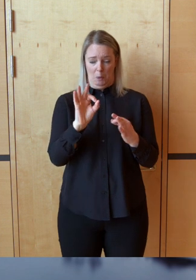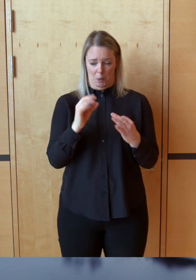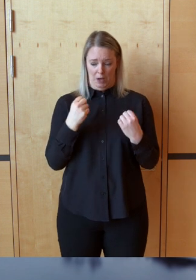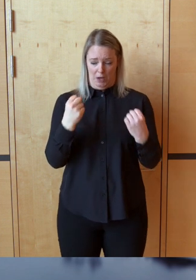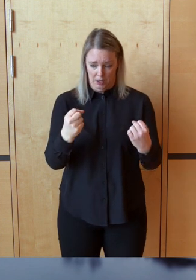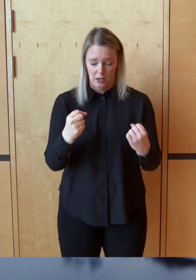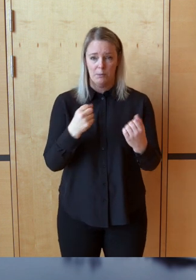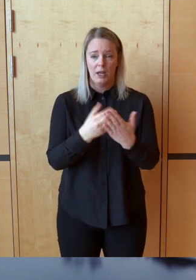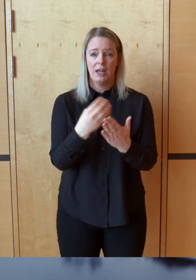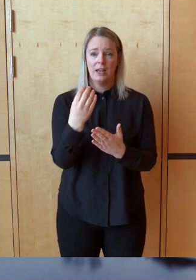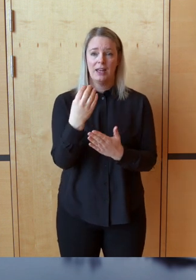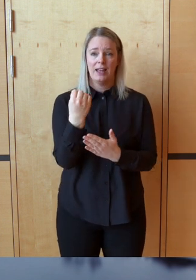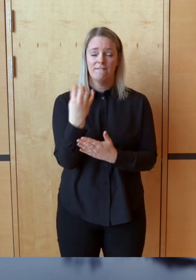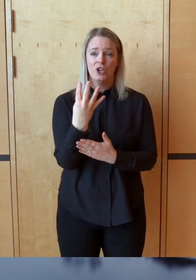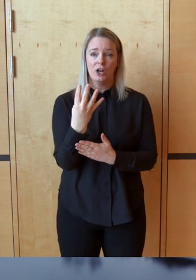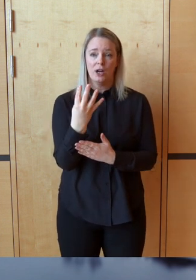Det finns två ställen som man tjänar på